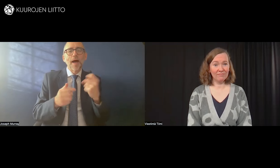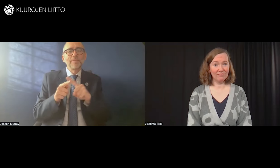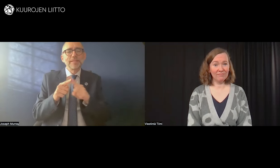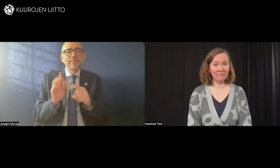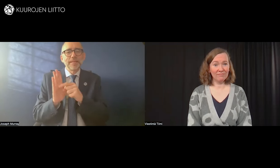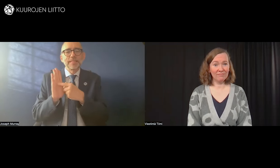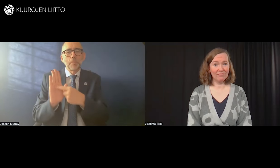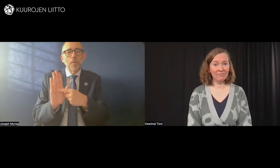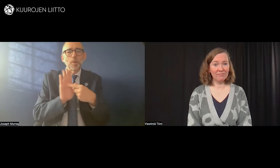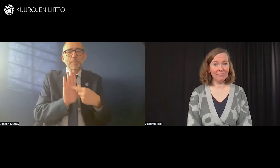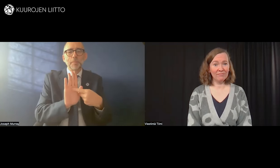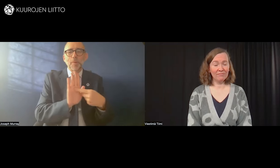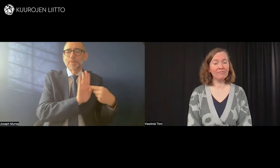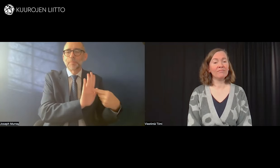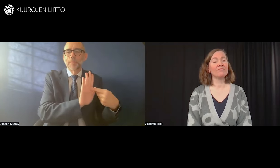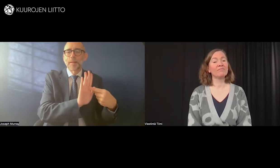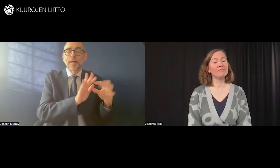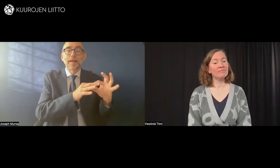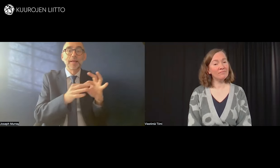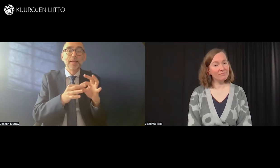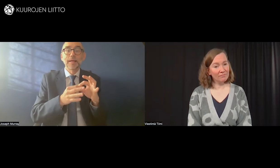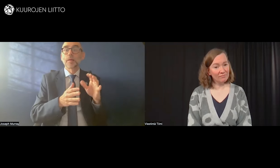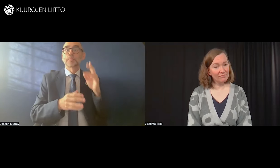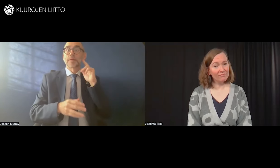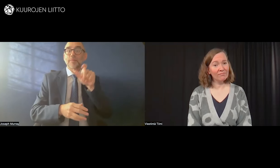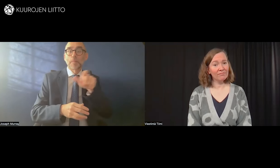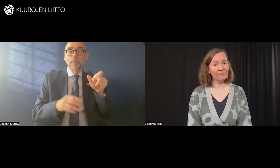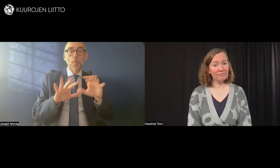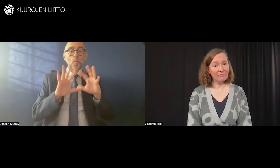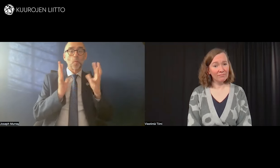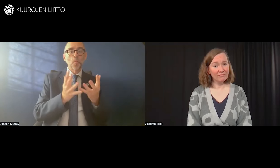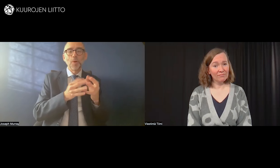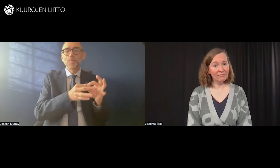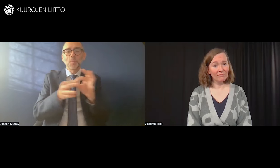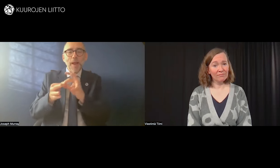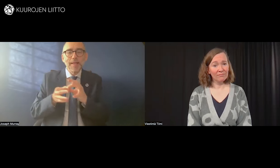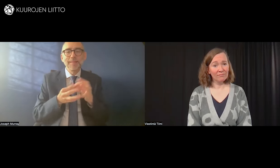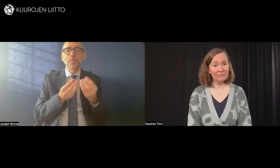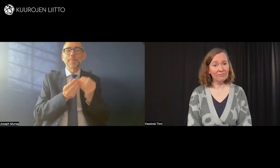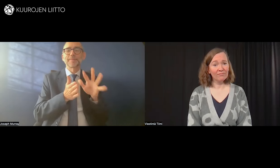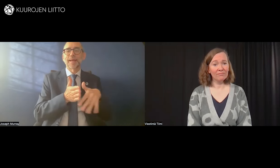Ne kuvaavat sitä, miten viittomakieli yhdistää kuurojen yhteisöä maailmalla,